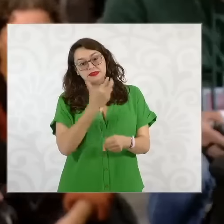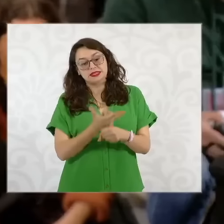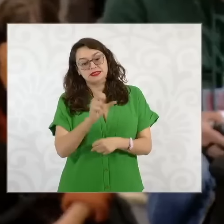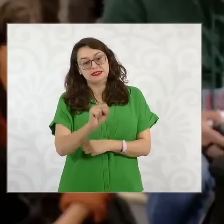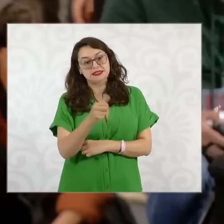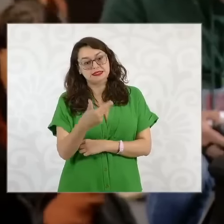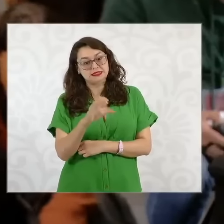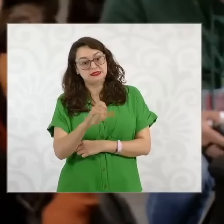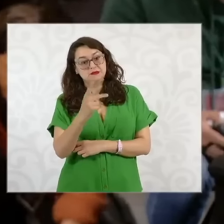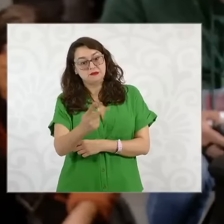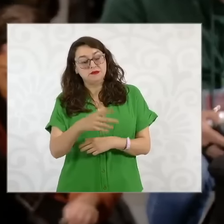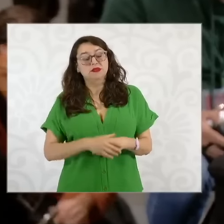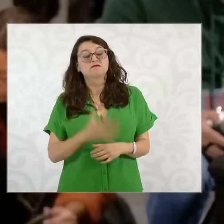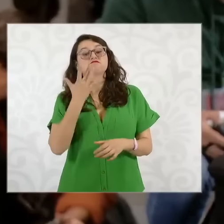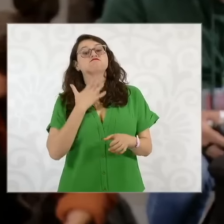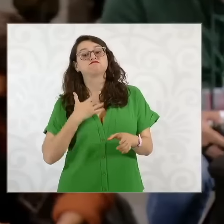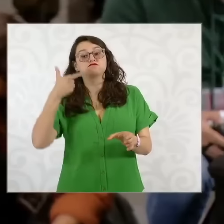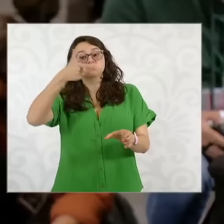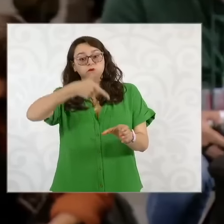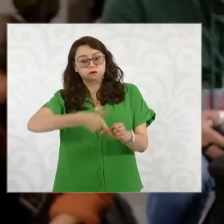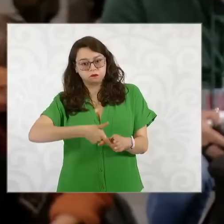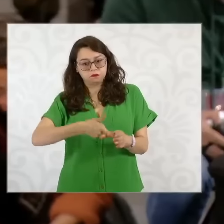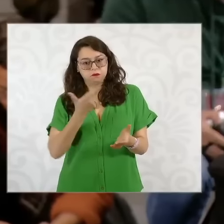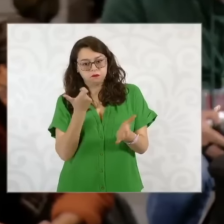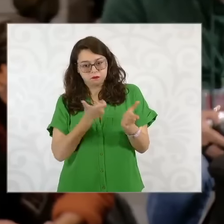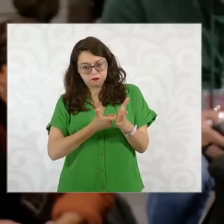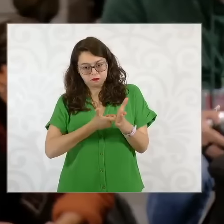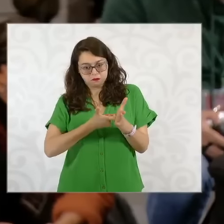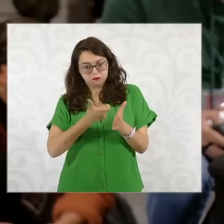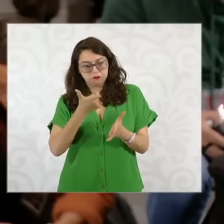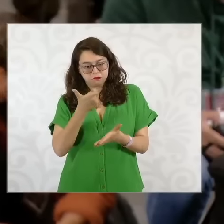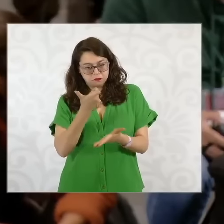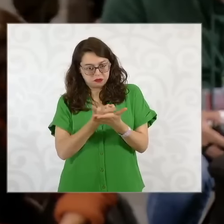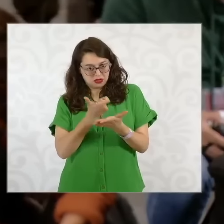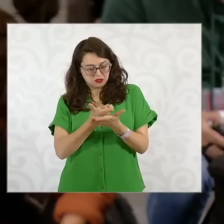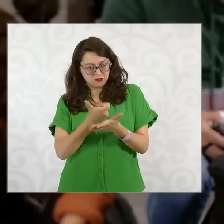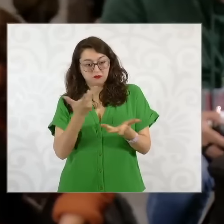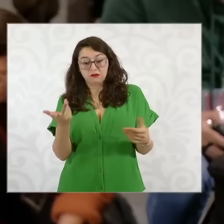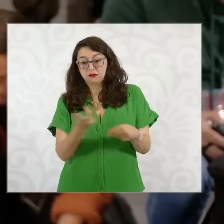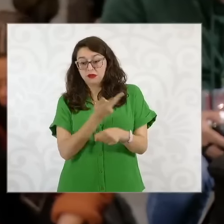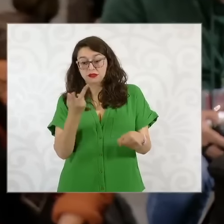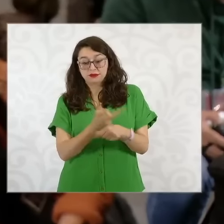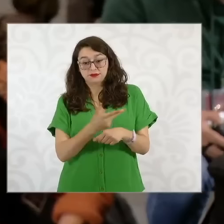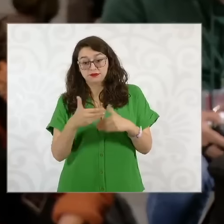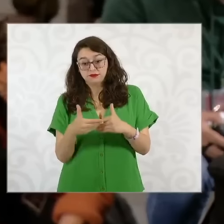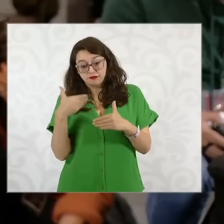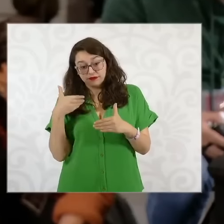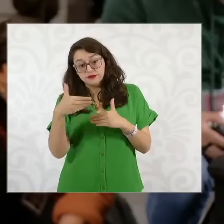el precio de los combustibles, justamente si e hay una ruta o una estrategia para